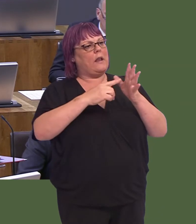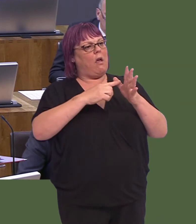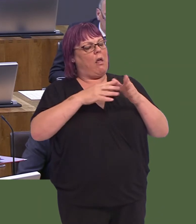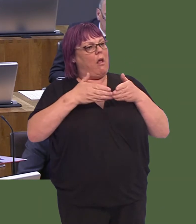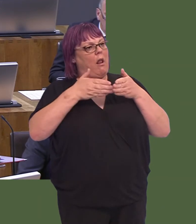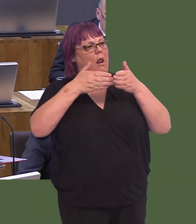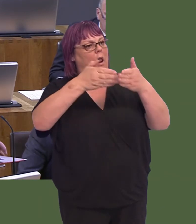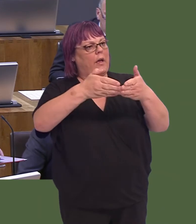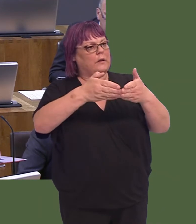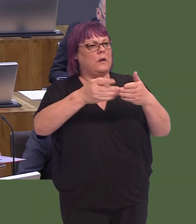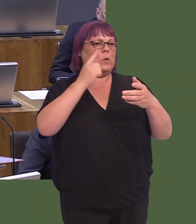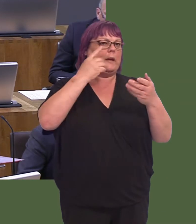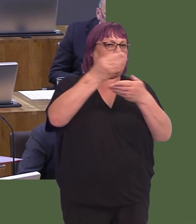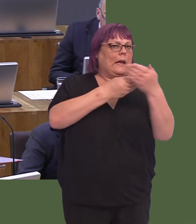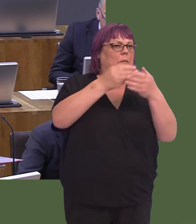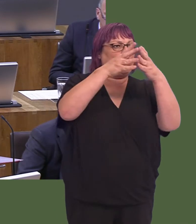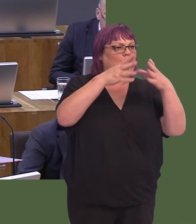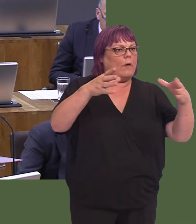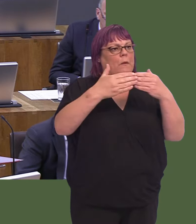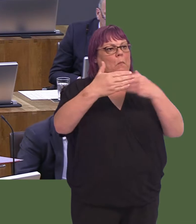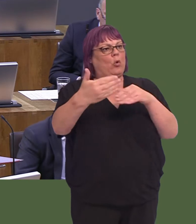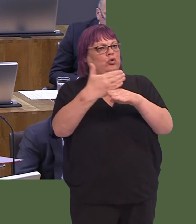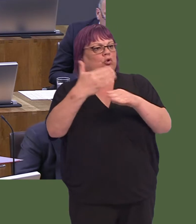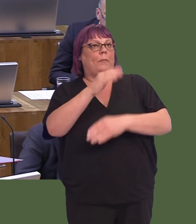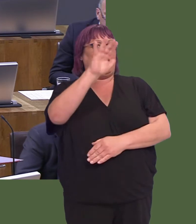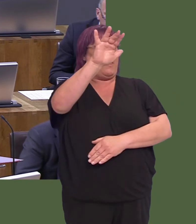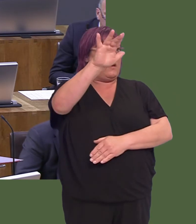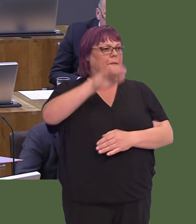Mae hyn yn cynnwys trafod cynlluniau am angorfa aml-ddefnydd newydd, ac rydym ni wedi rhoi